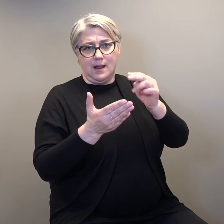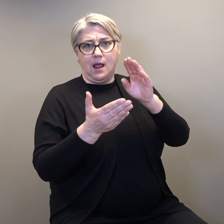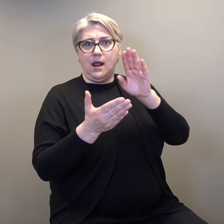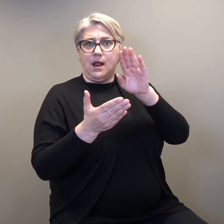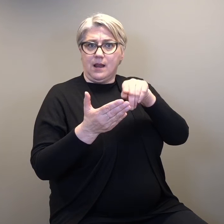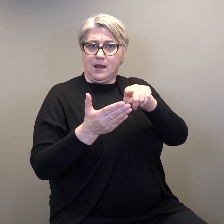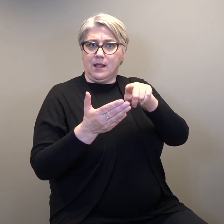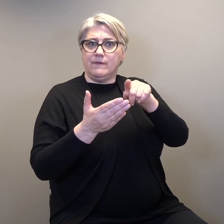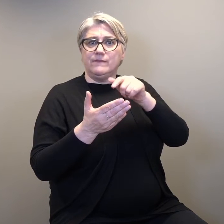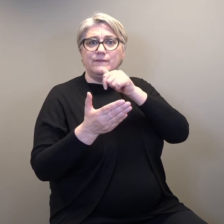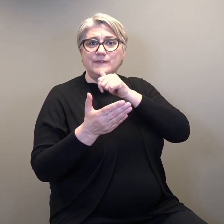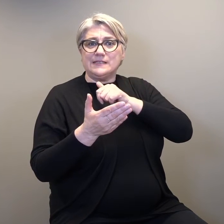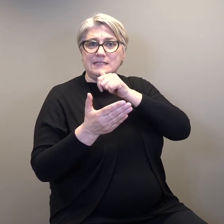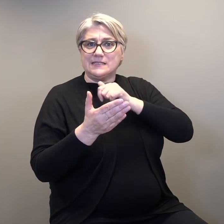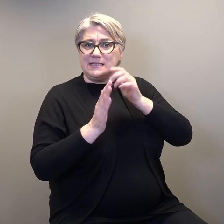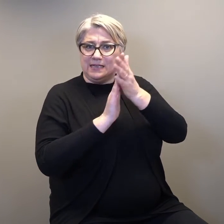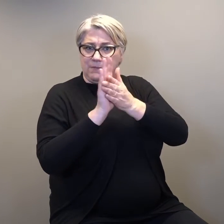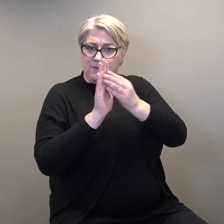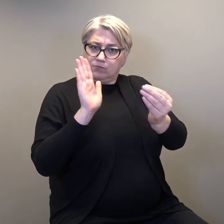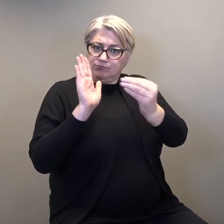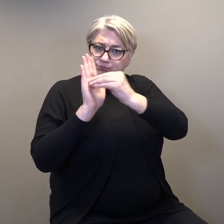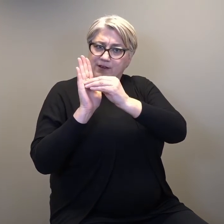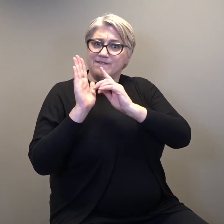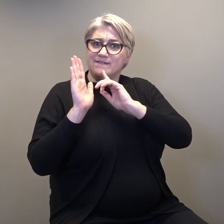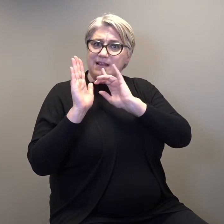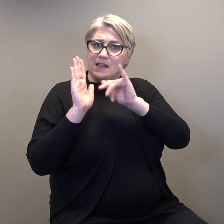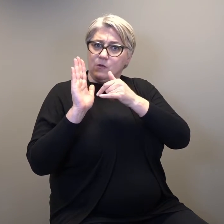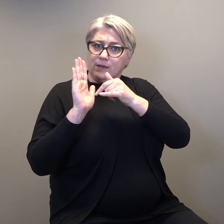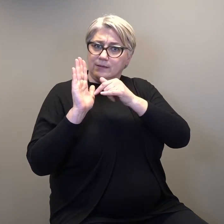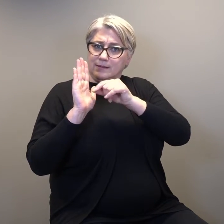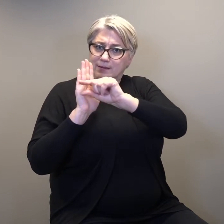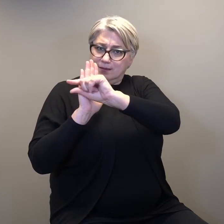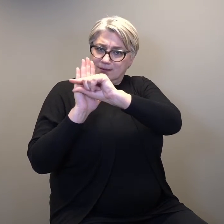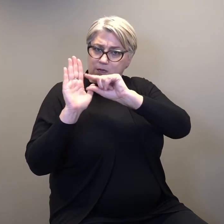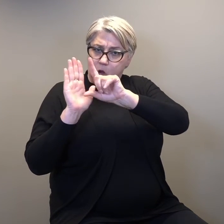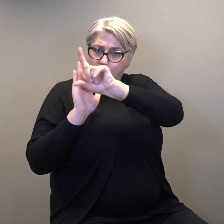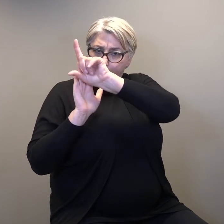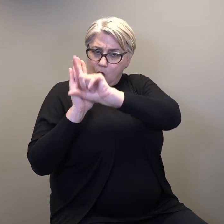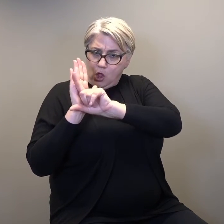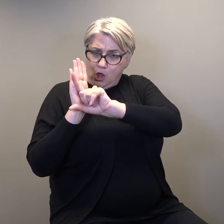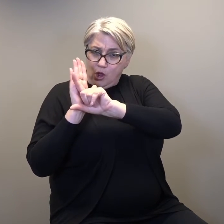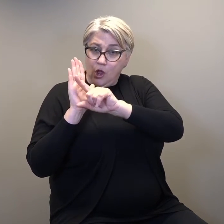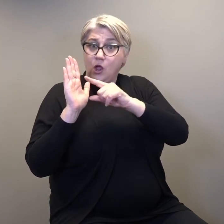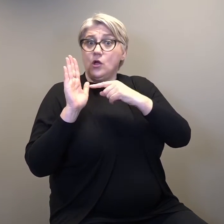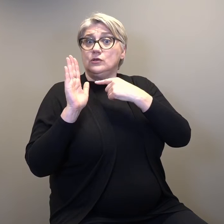þess að fá íslenskt táknmál viðurkennt í lög. Hann benti á